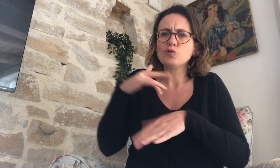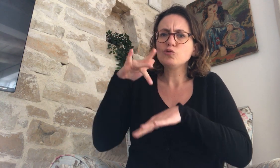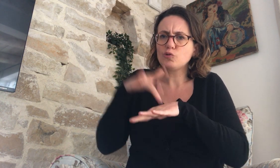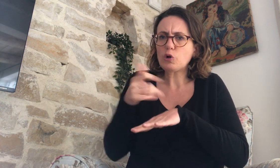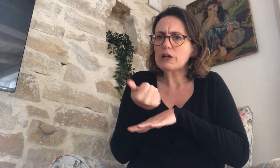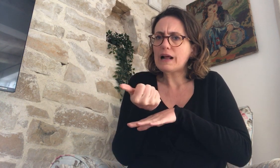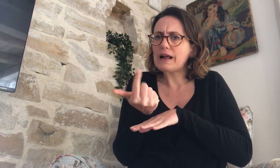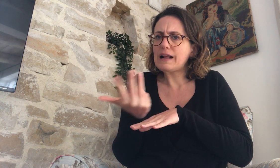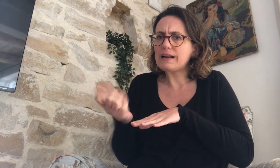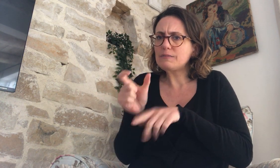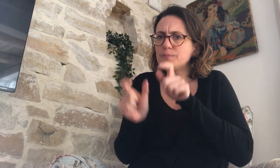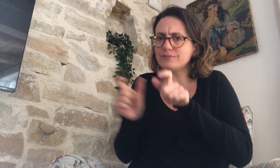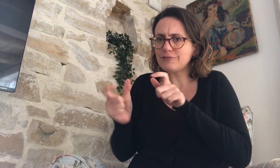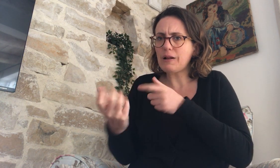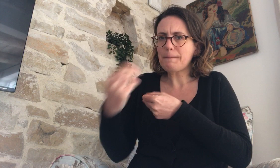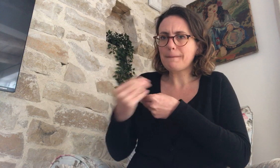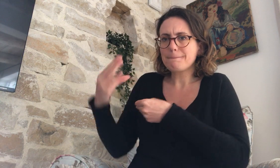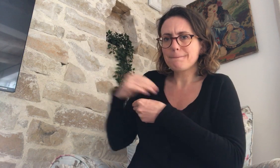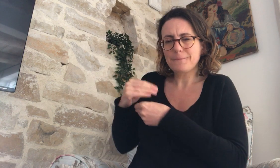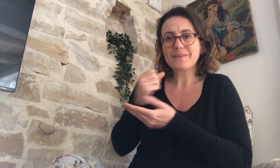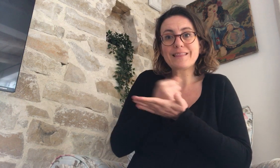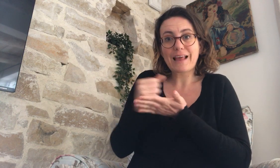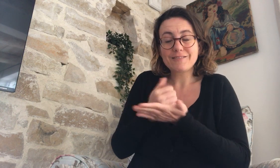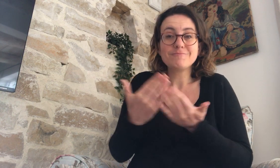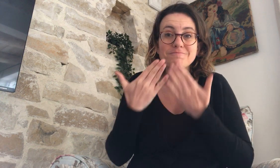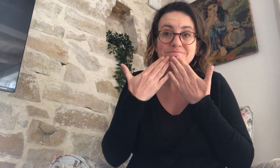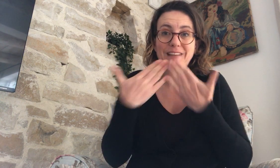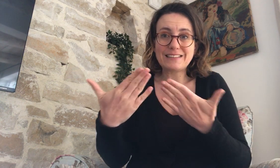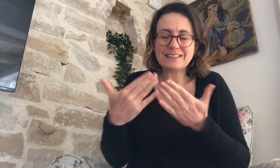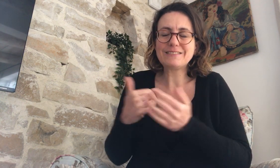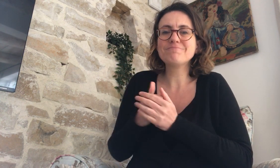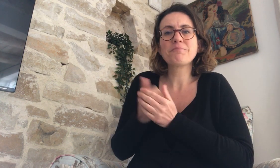Certains d'entres-vous ont déjà participé et nous les remercions grandement.